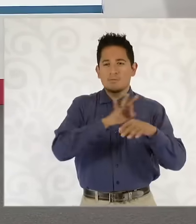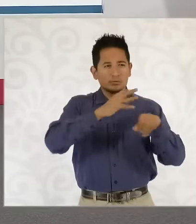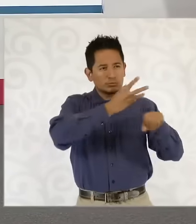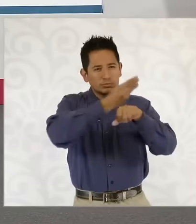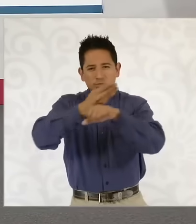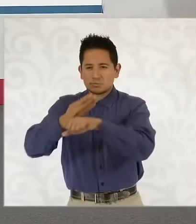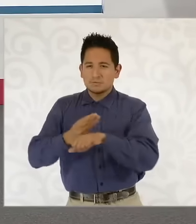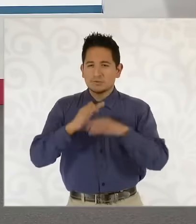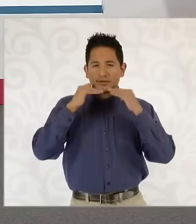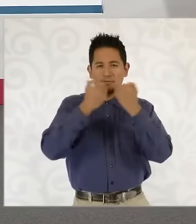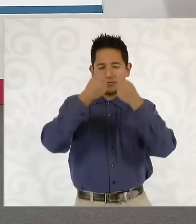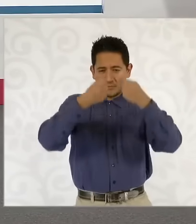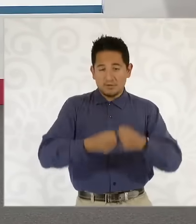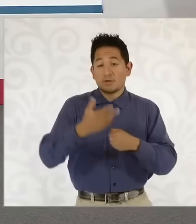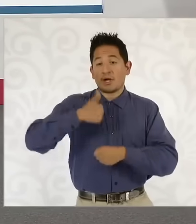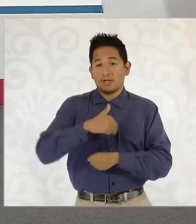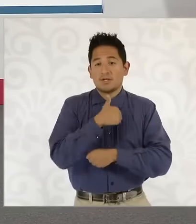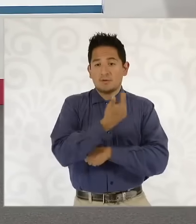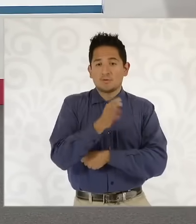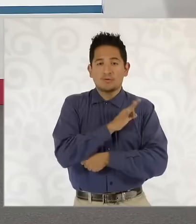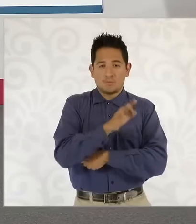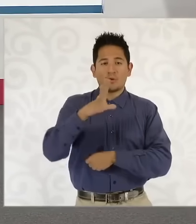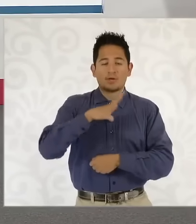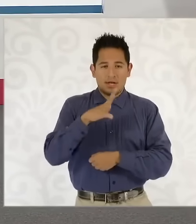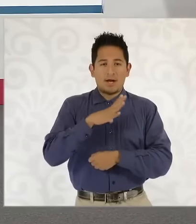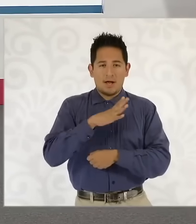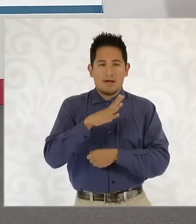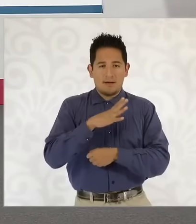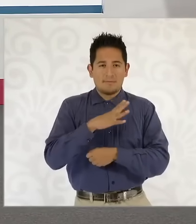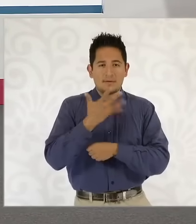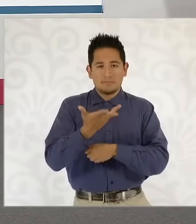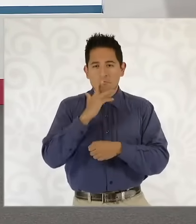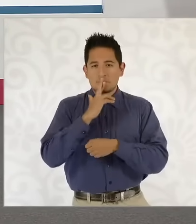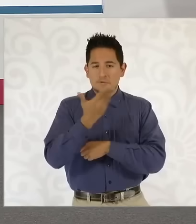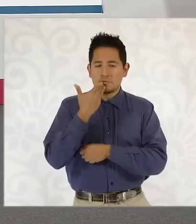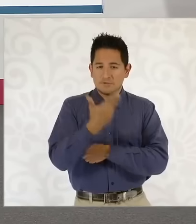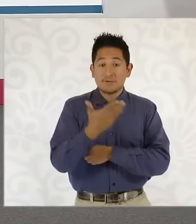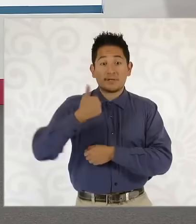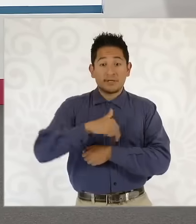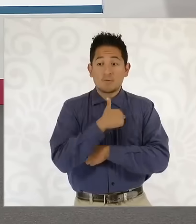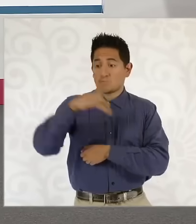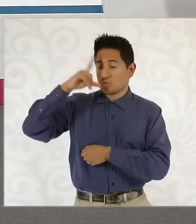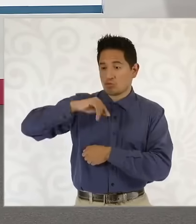para tener un mejor resultado y eh prevenir ante todo y predecir fallas. Esto, ¿cómo lo hacemos?